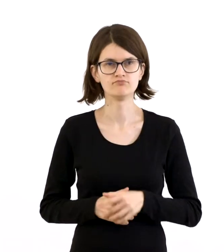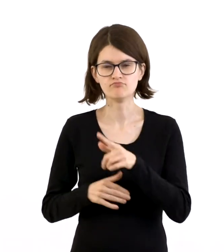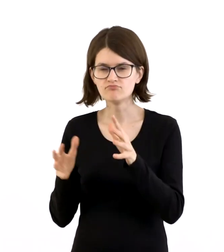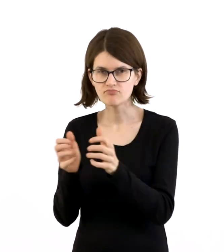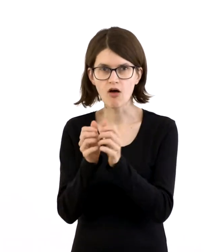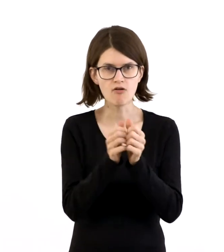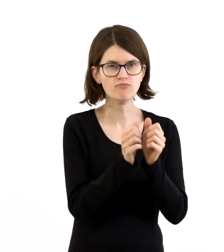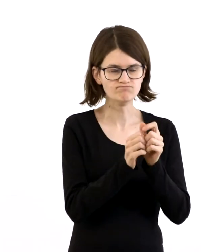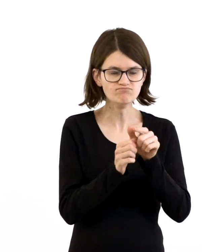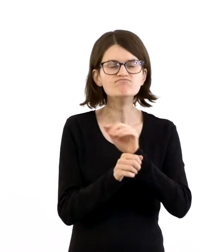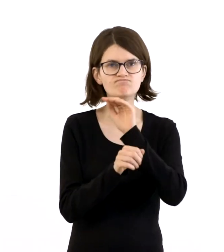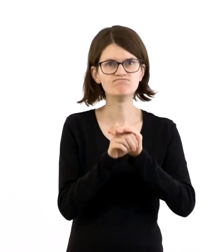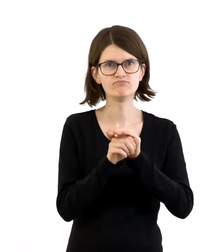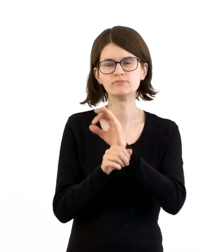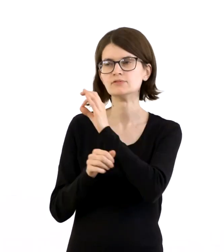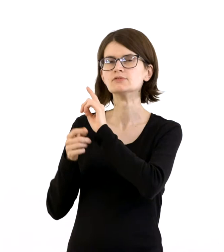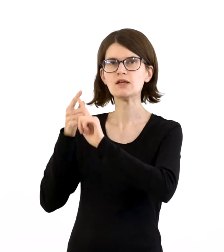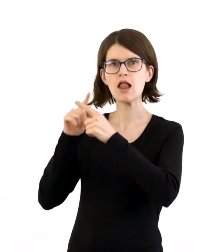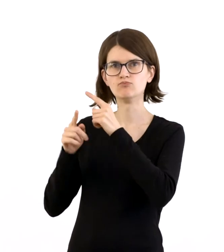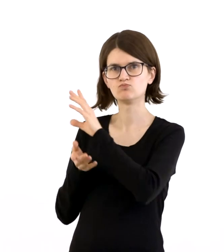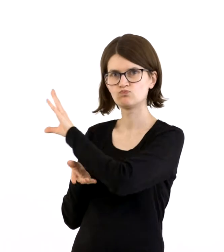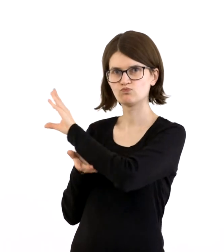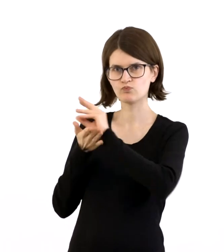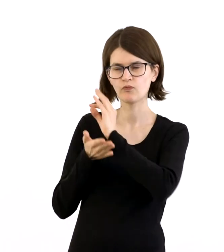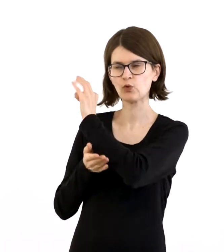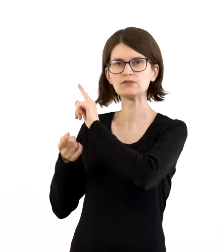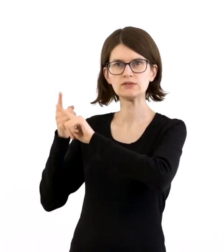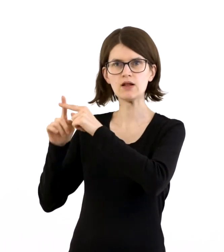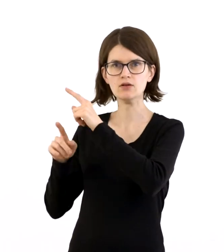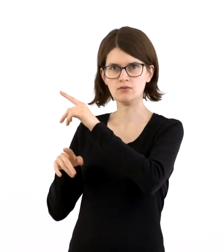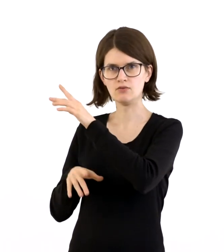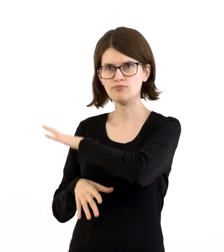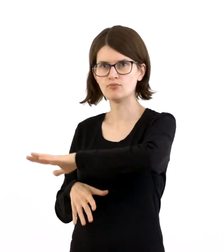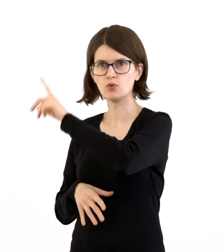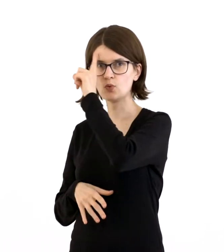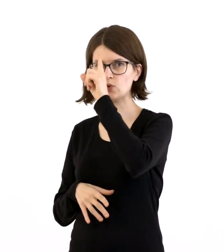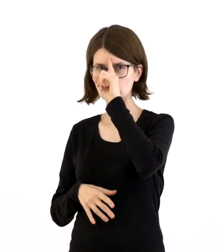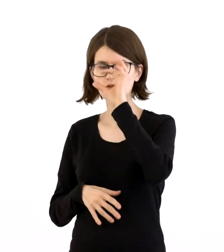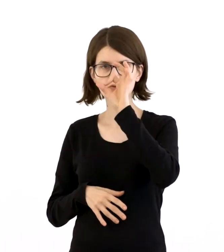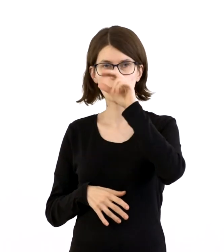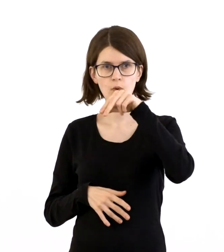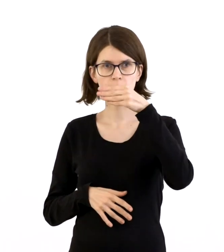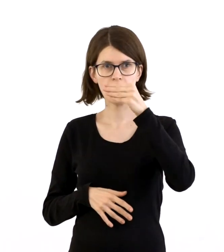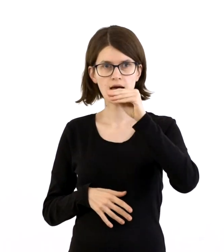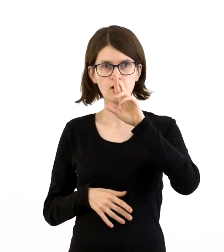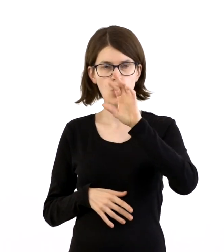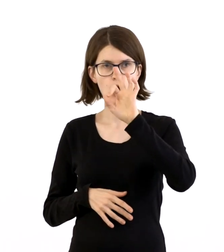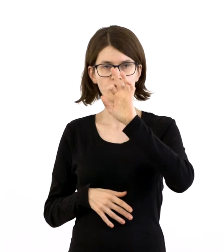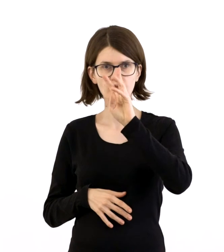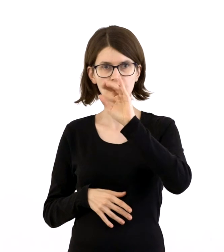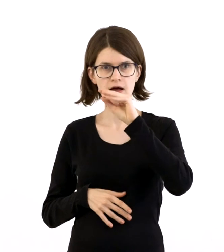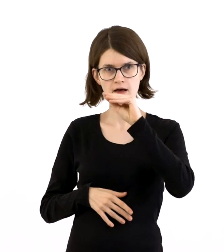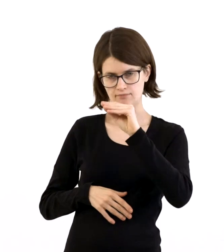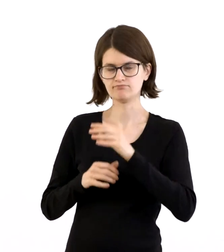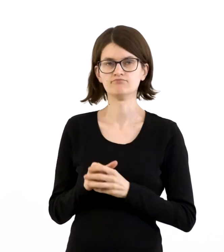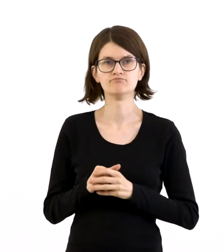zgodnie z zachowanymi znaleziskami polegała na przyjęciu stylistyki sztuki sumeryjskiej,